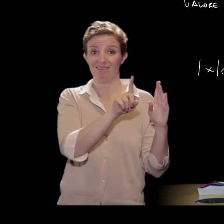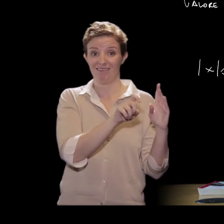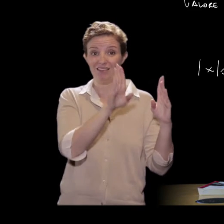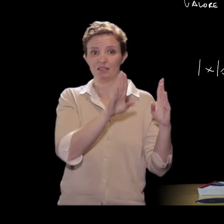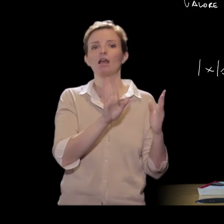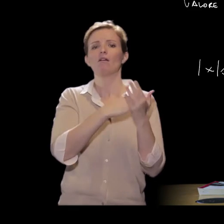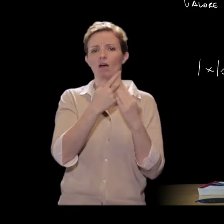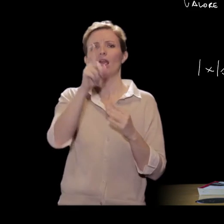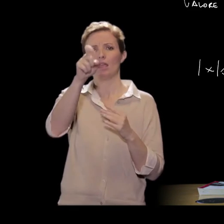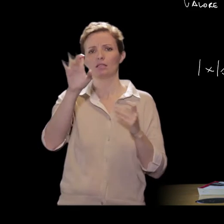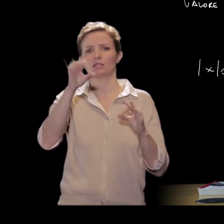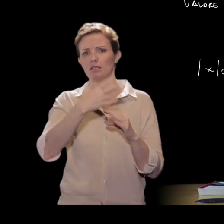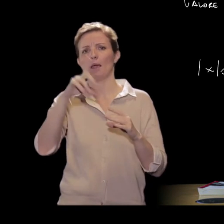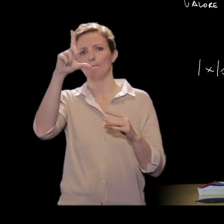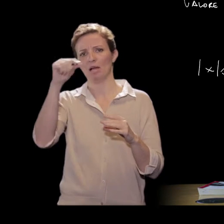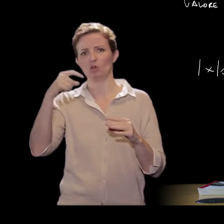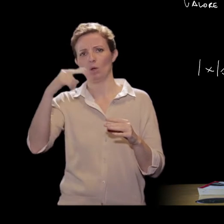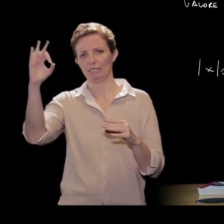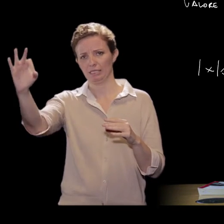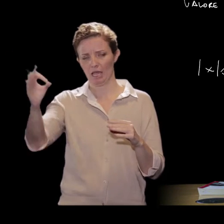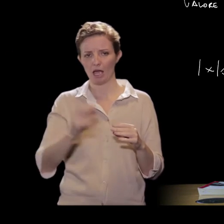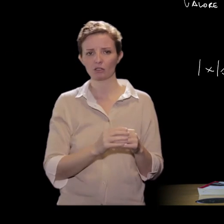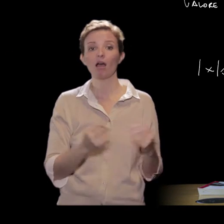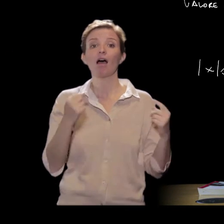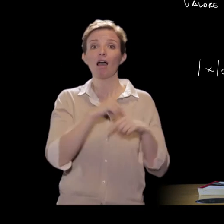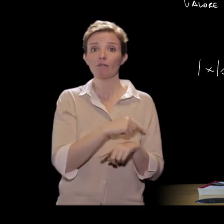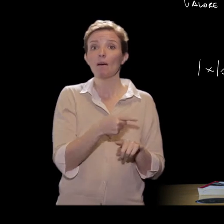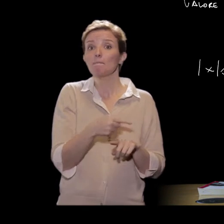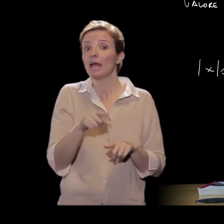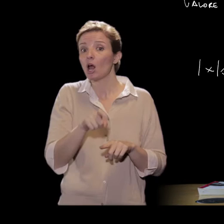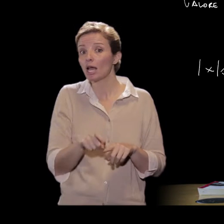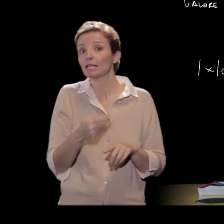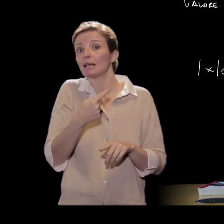e -x per tutti quei valori per cui la x risulta essere negativa.